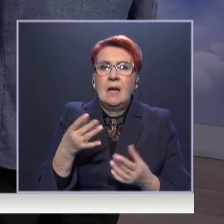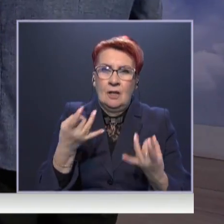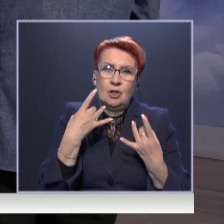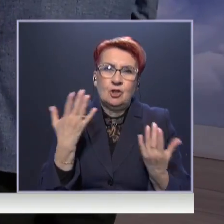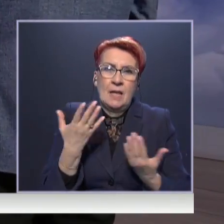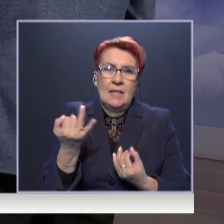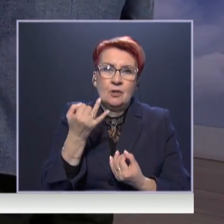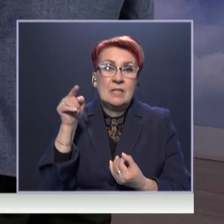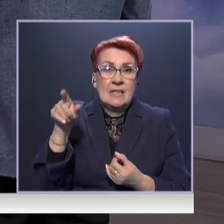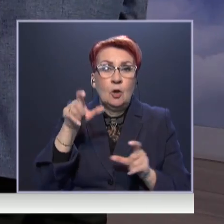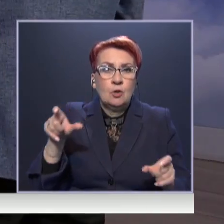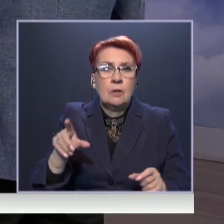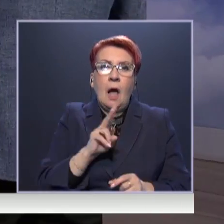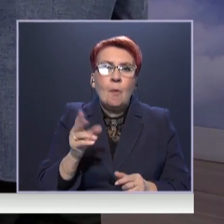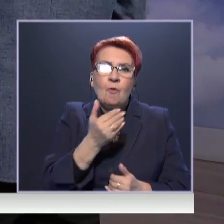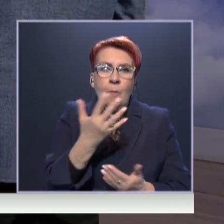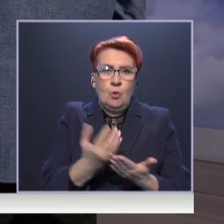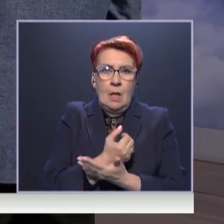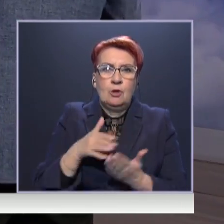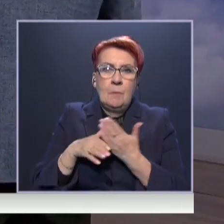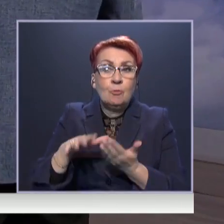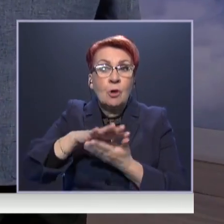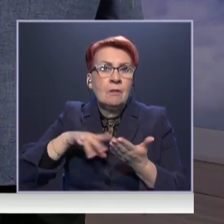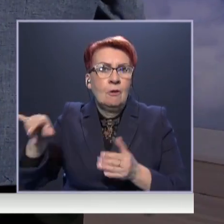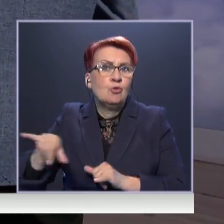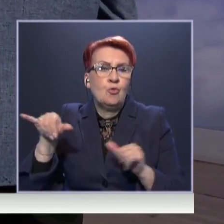тех людей кому удалось помочь кто как-то Устроился